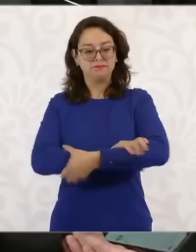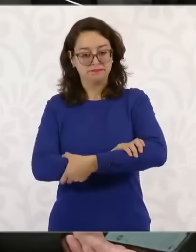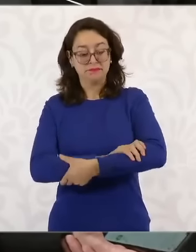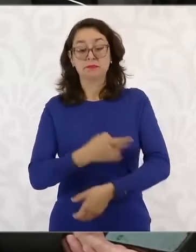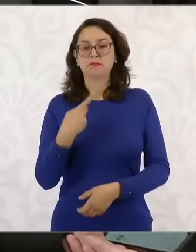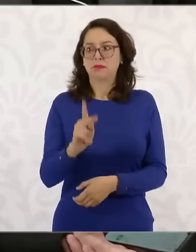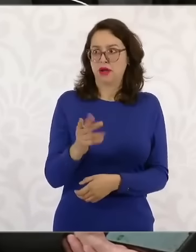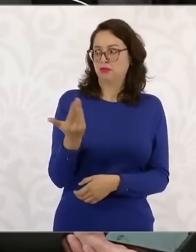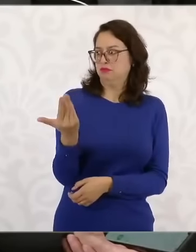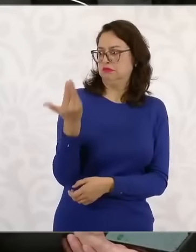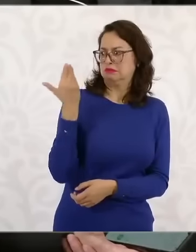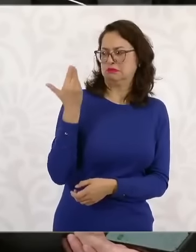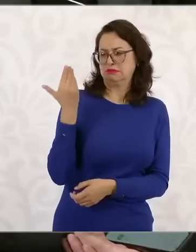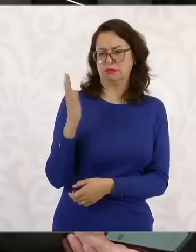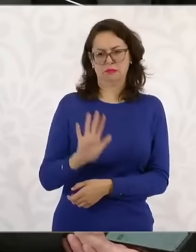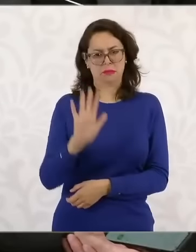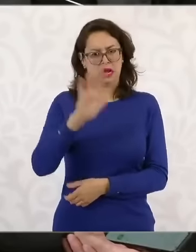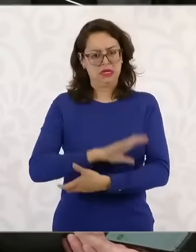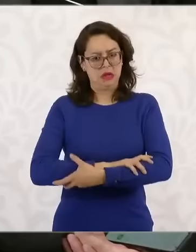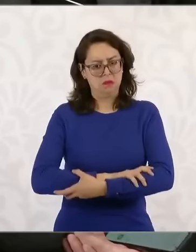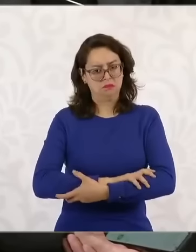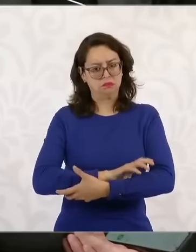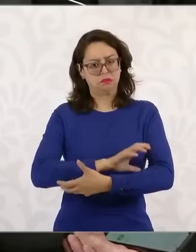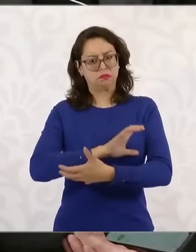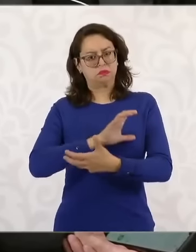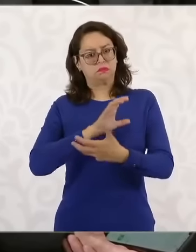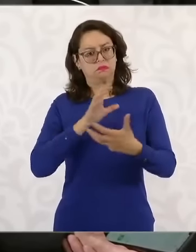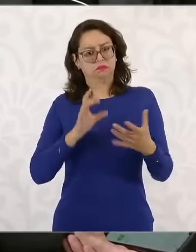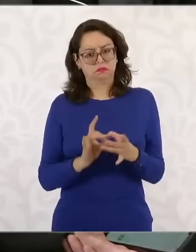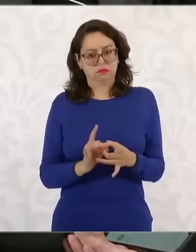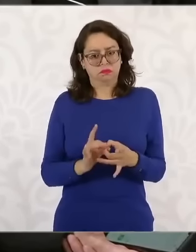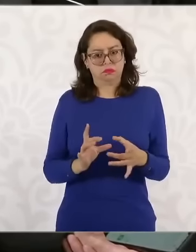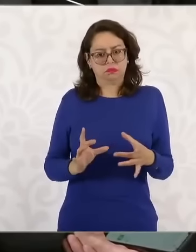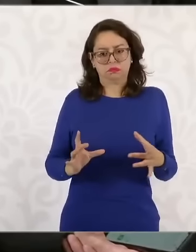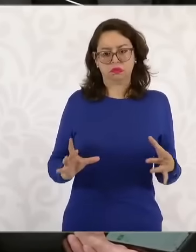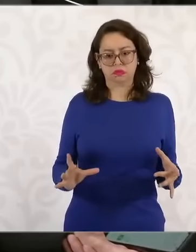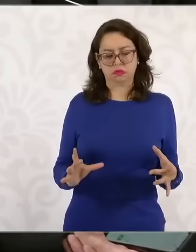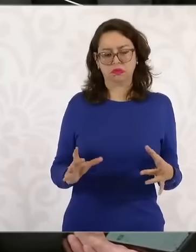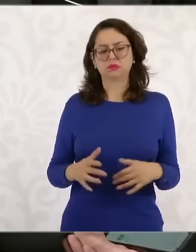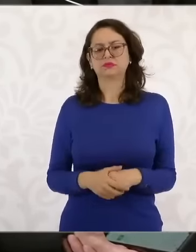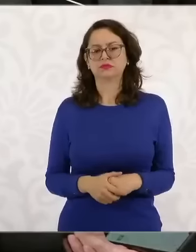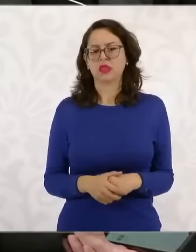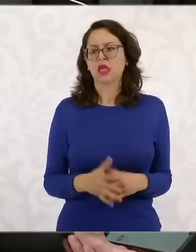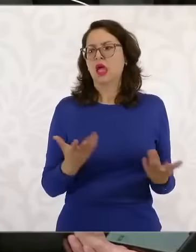su nueva en su nueva, digamos refundación, pues va a someter este a los candidatos a encuesta,